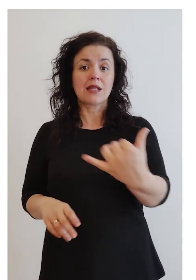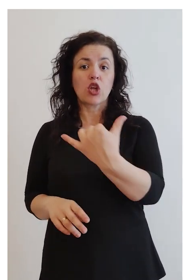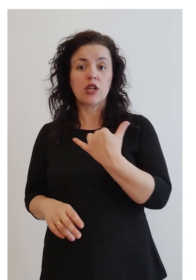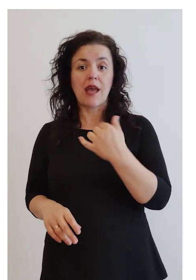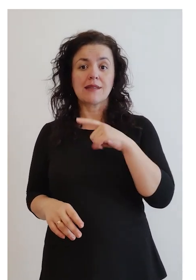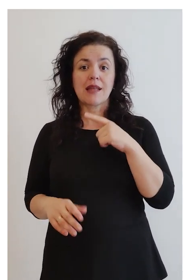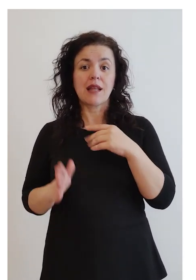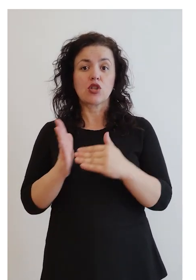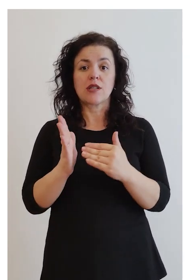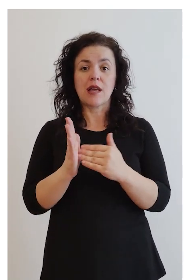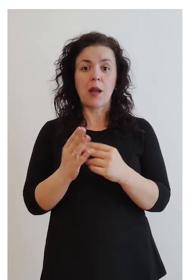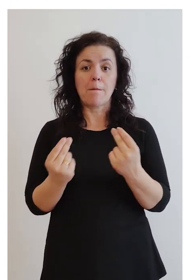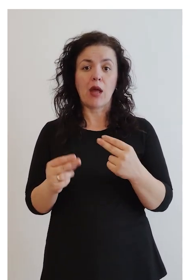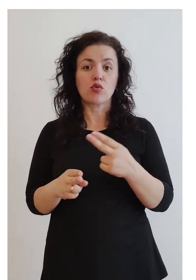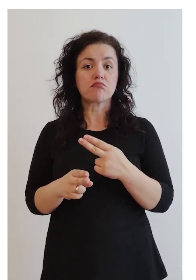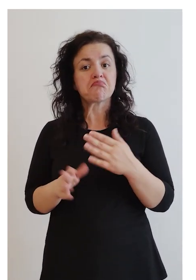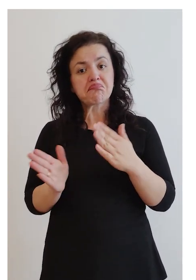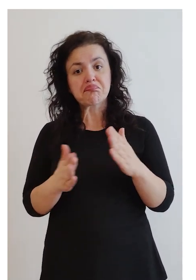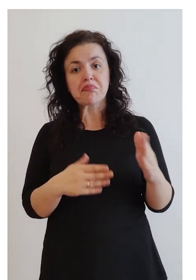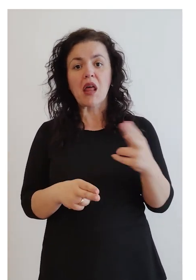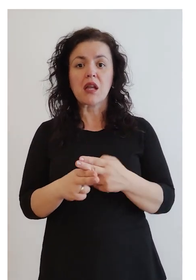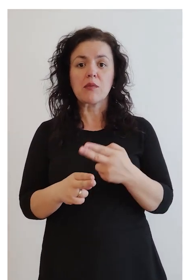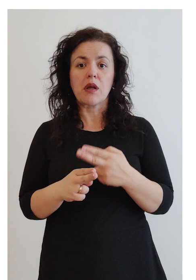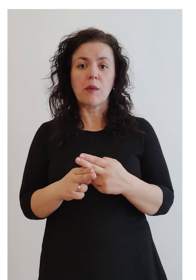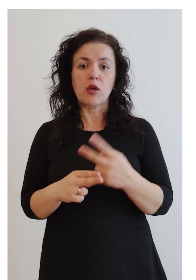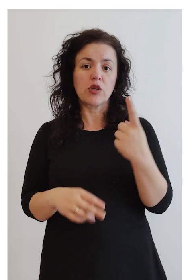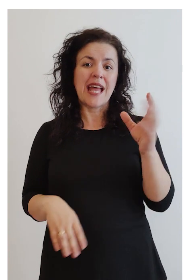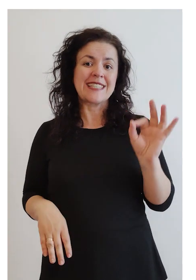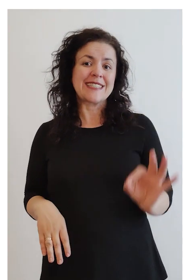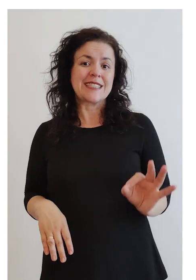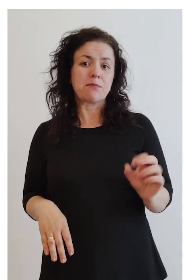Alteori, călătorim pentru a ne vedea cu familia și prietenii.